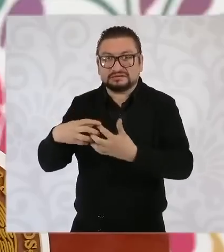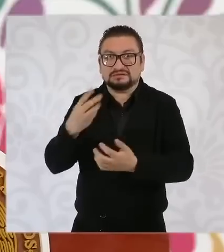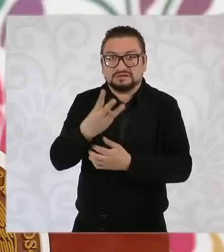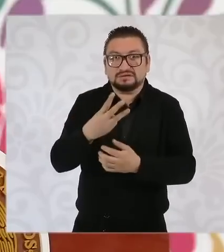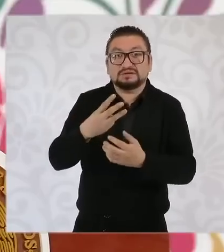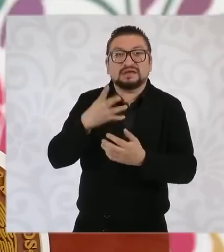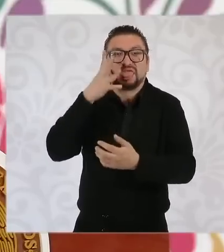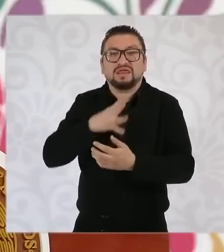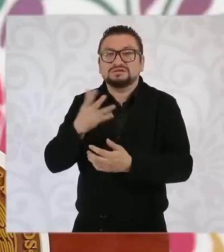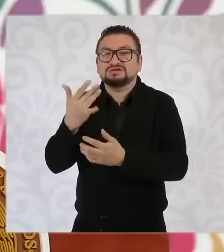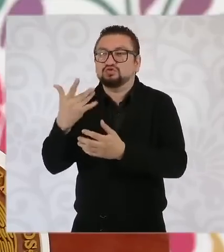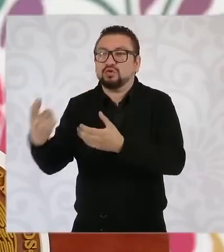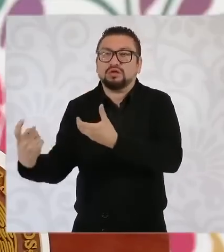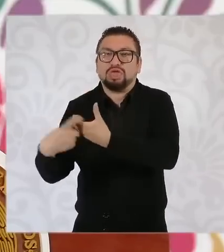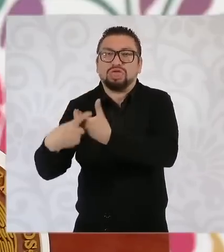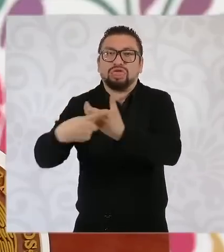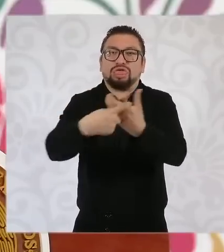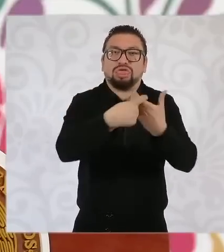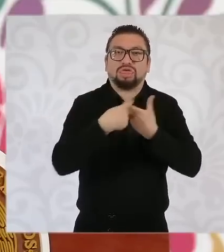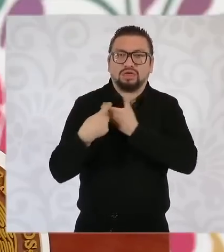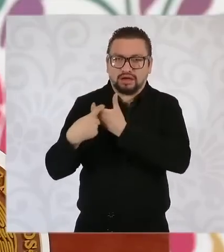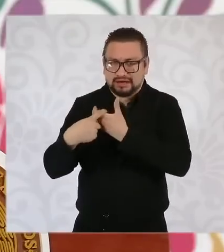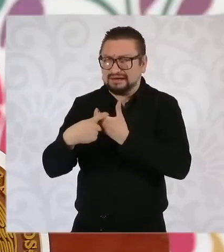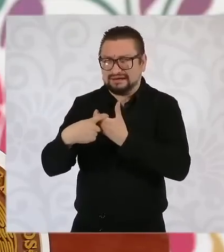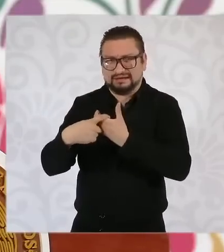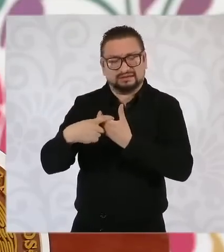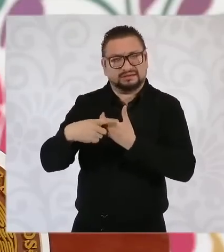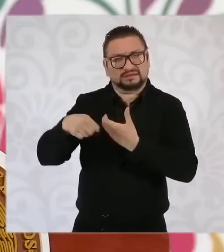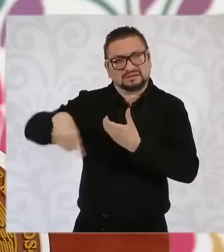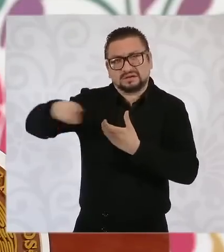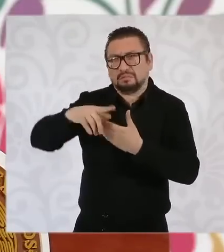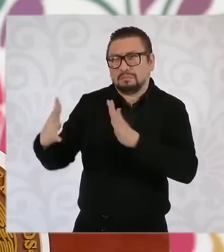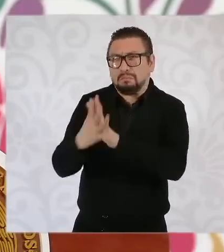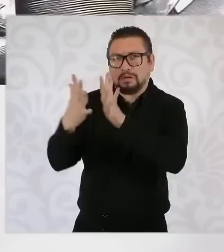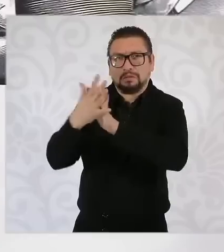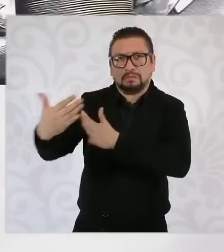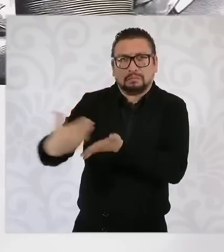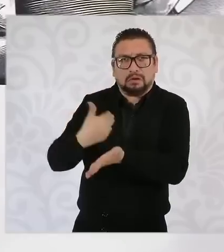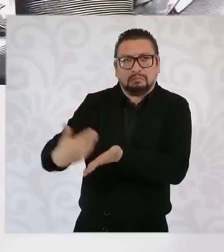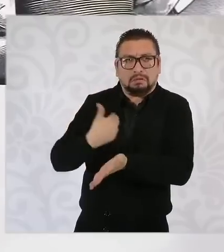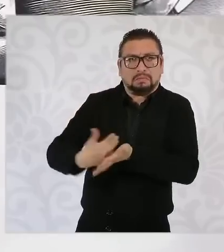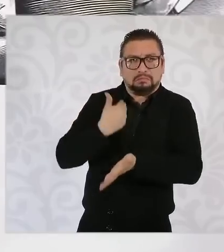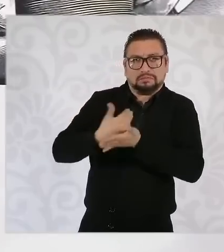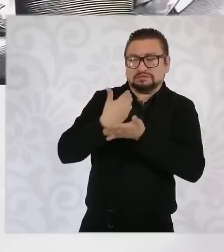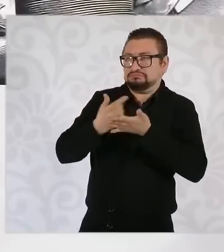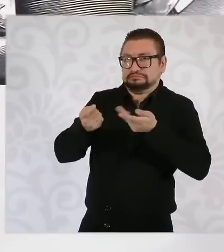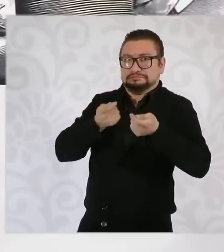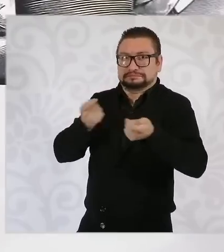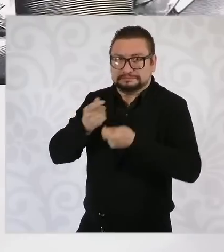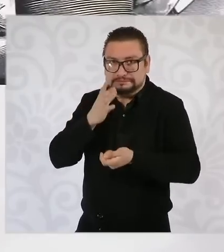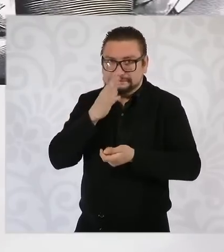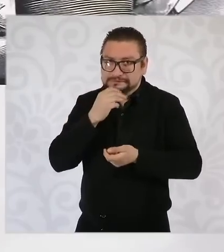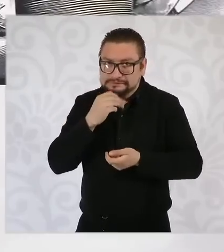filiales donde Pemex tenía diferentes tipos de participación y donde el control de del del de la